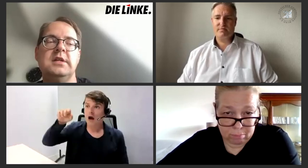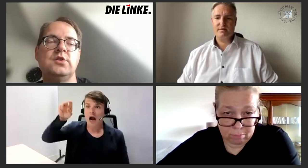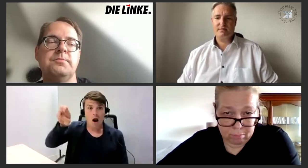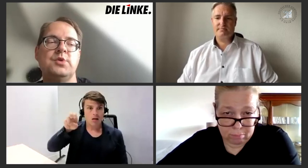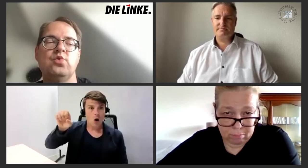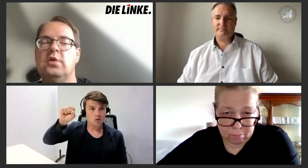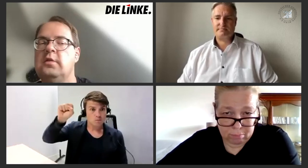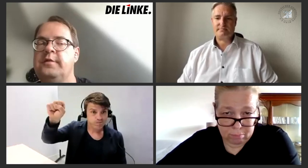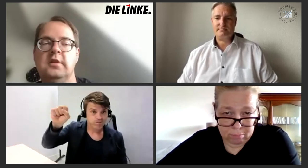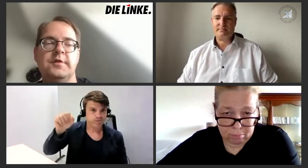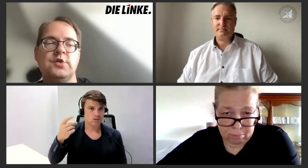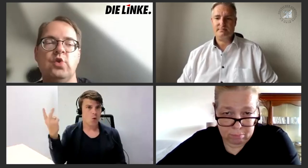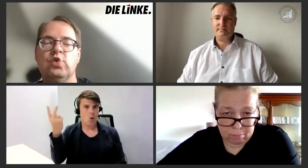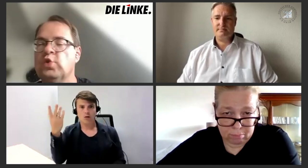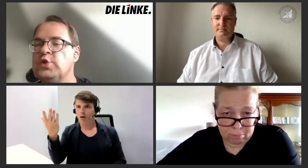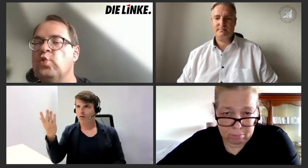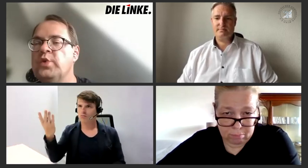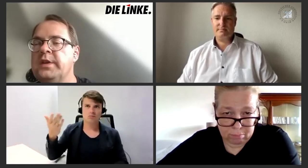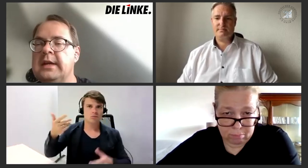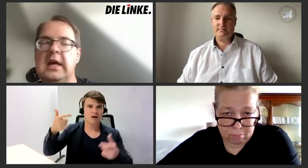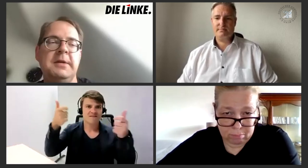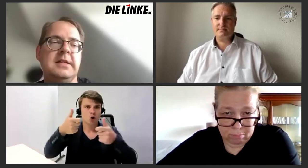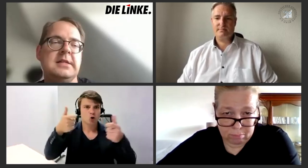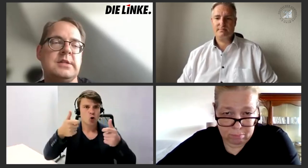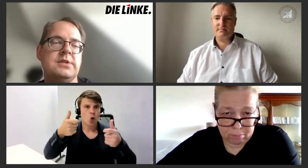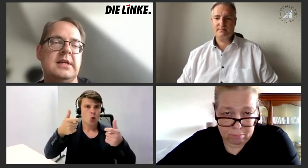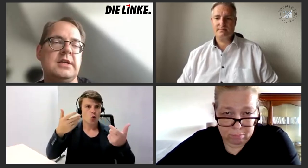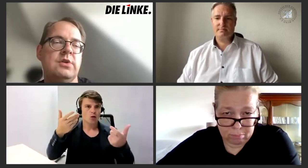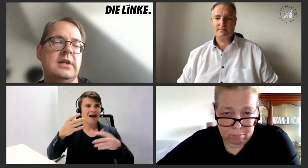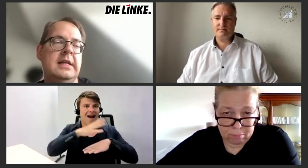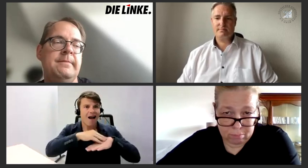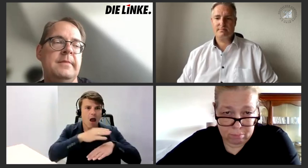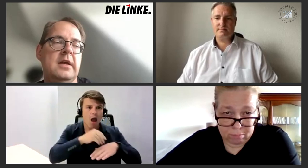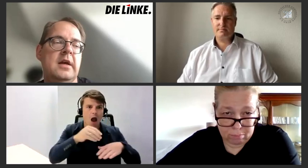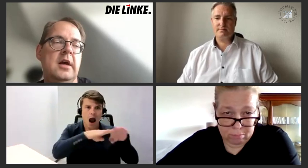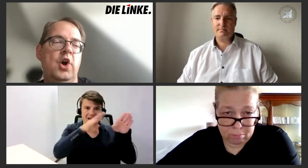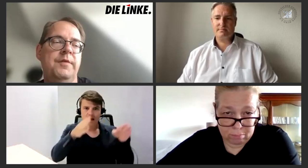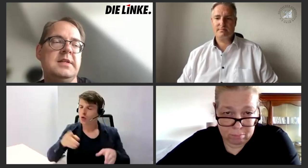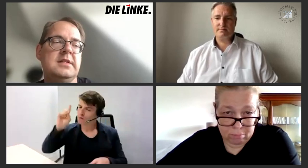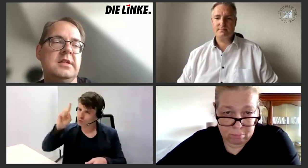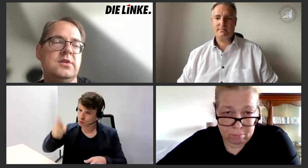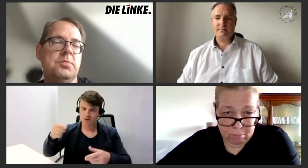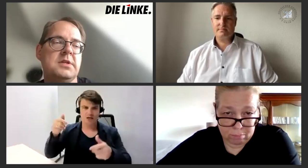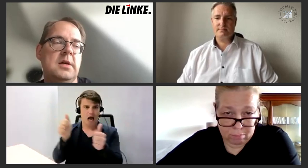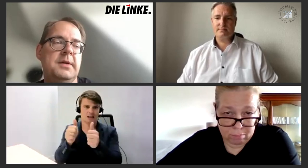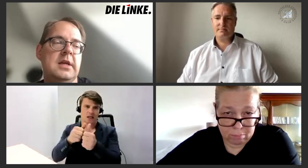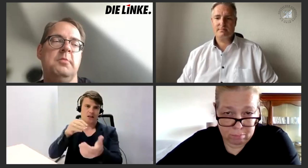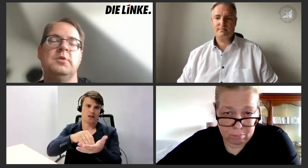Krankenhausaufenthalten, sowie zum Besuch von Ordnungs- und Rehabilitationseinrichtungen ein.